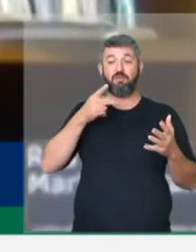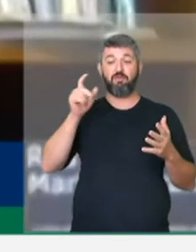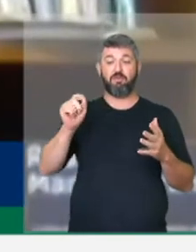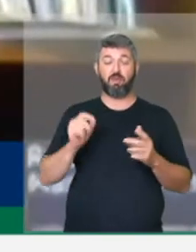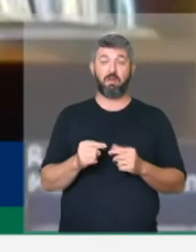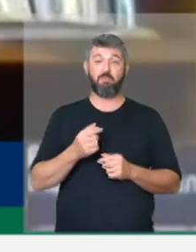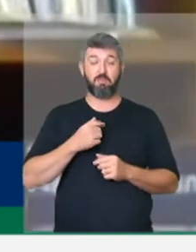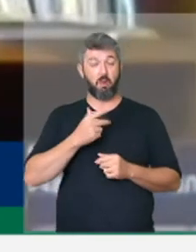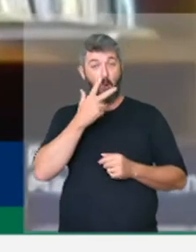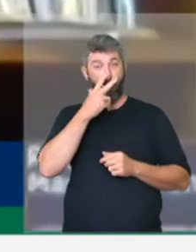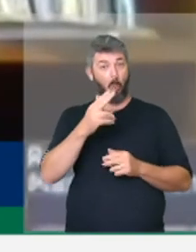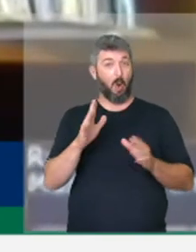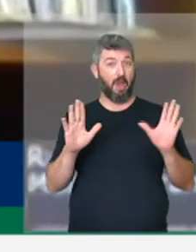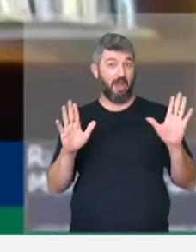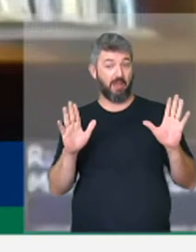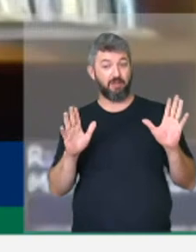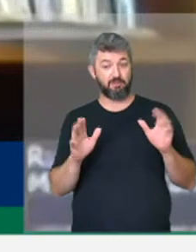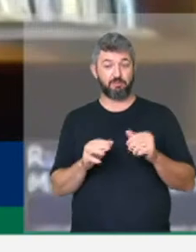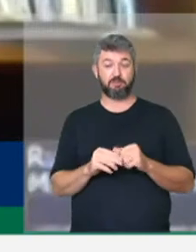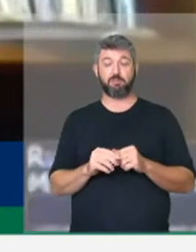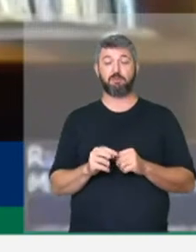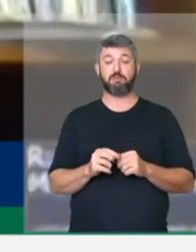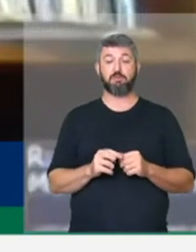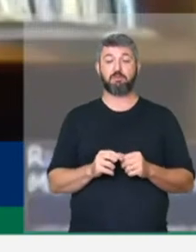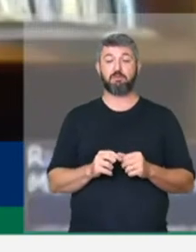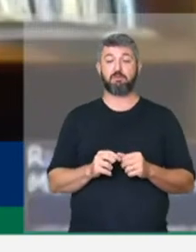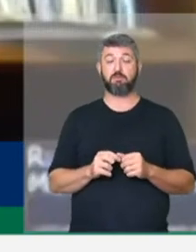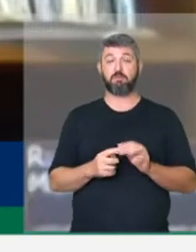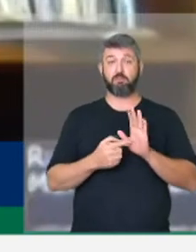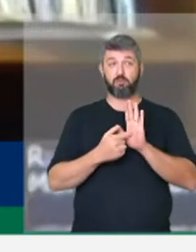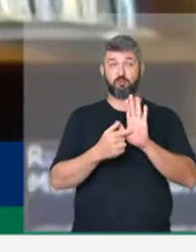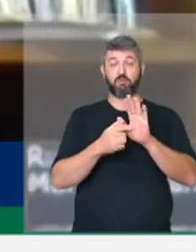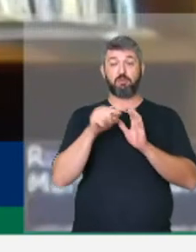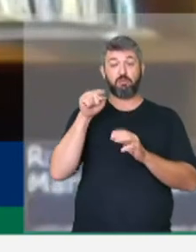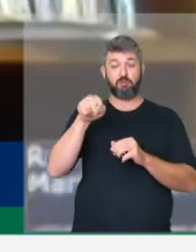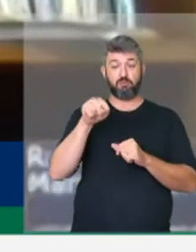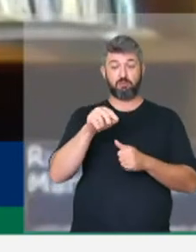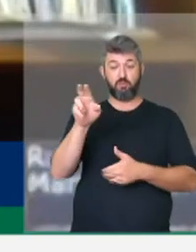FAZER, UMA COISA É O INCENTIVO ATIVIDADE ECONÔMICA OUTRA COISA É FUNDO PERDIDO.